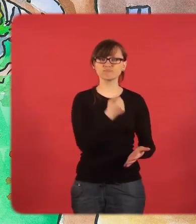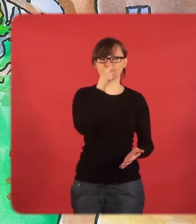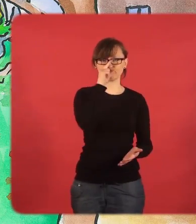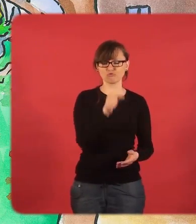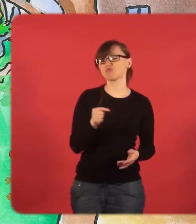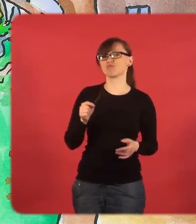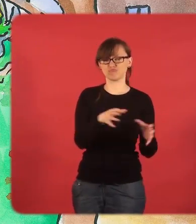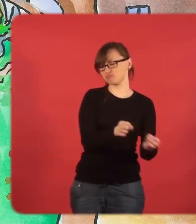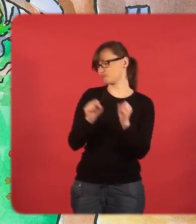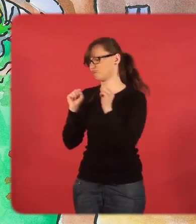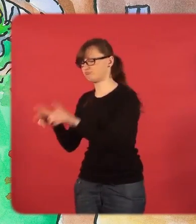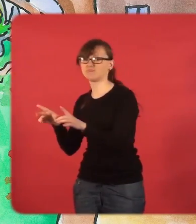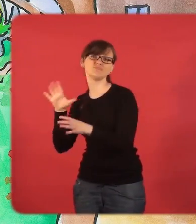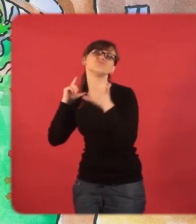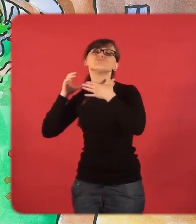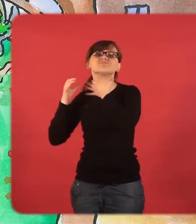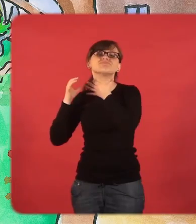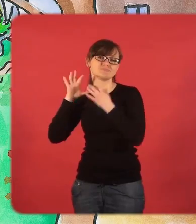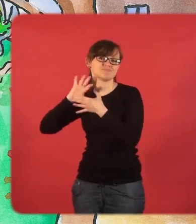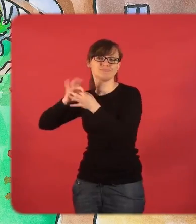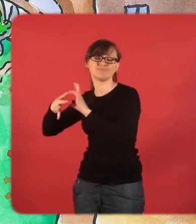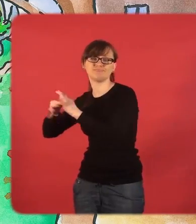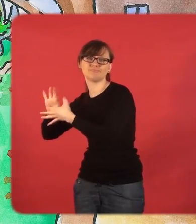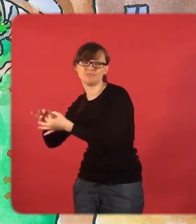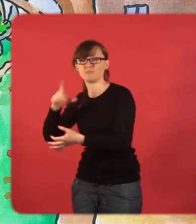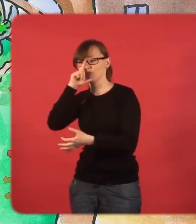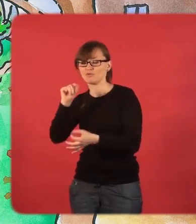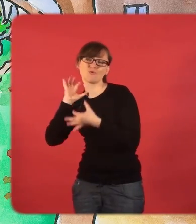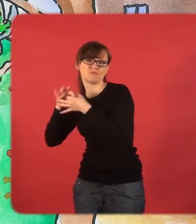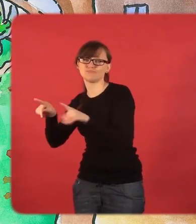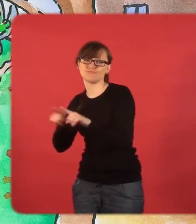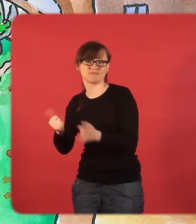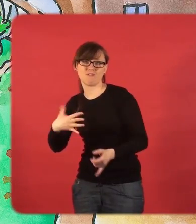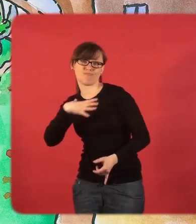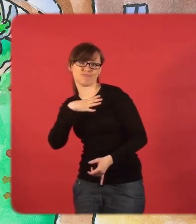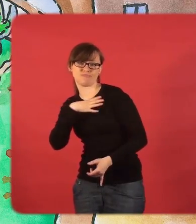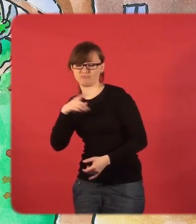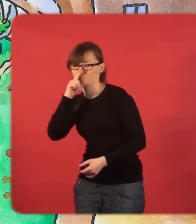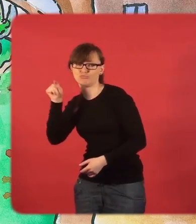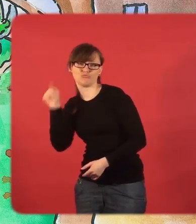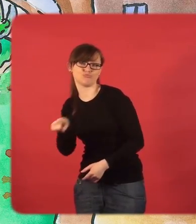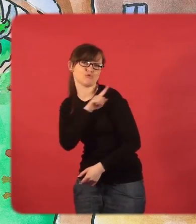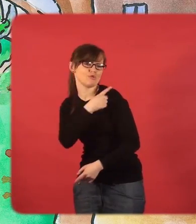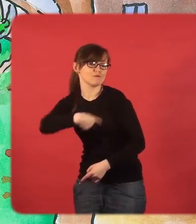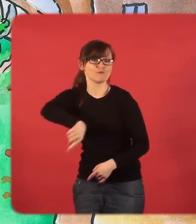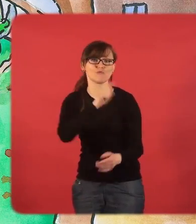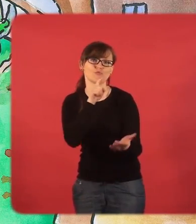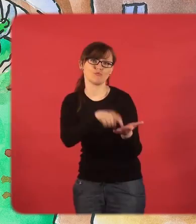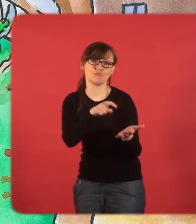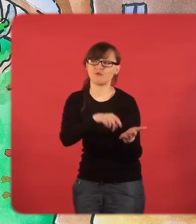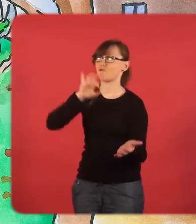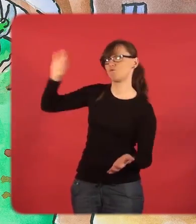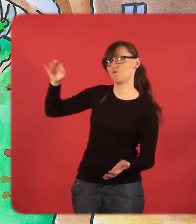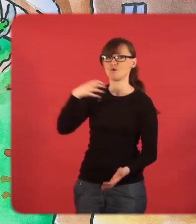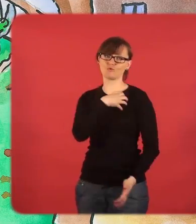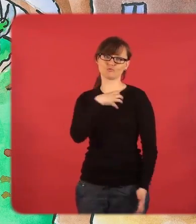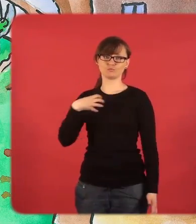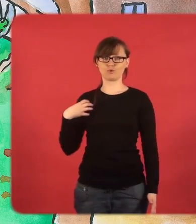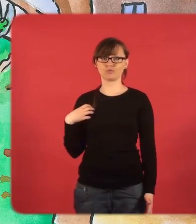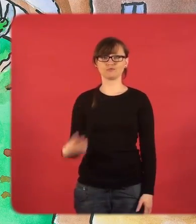Przywiązał pajacyka łańcuchem do budy, kazał udawać psa i pilnować kur.